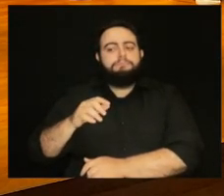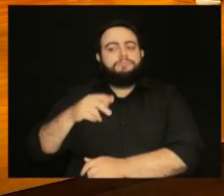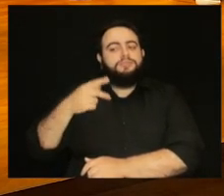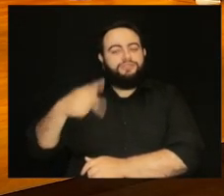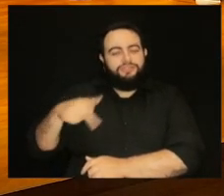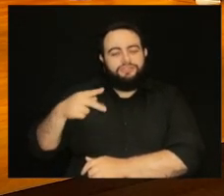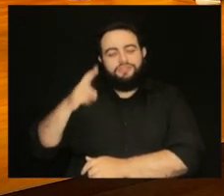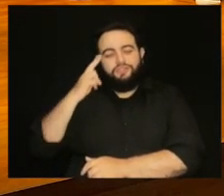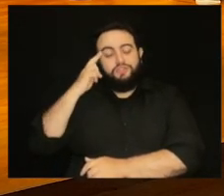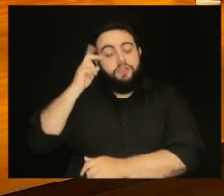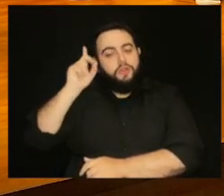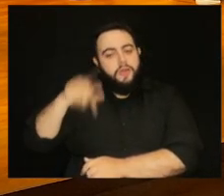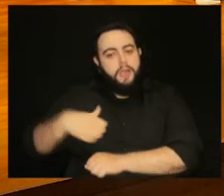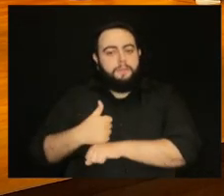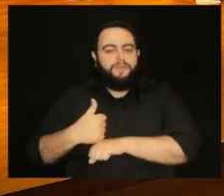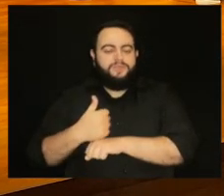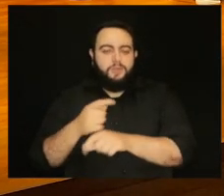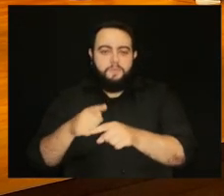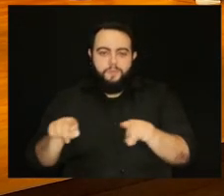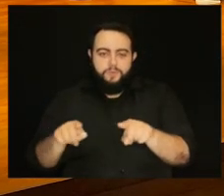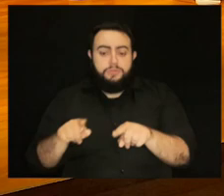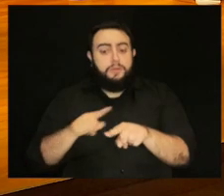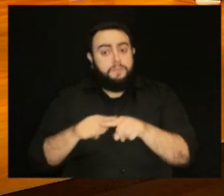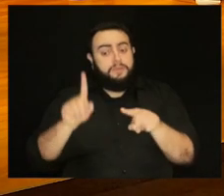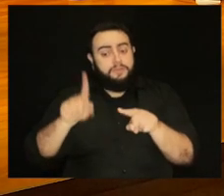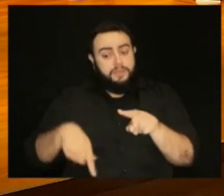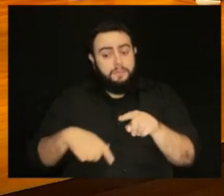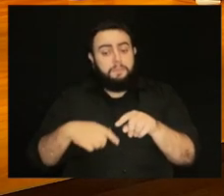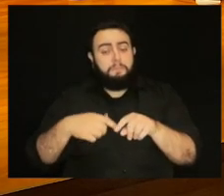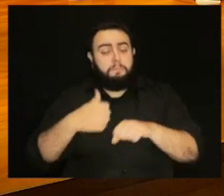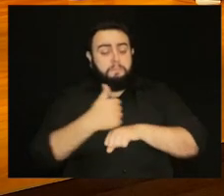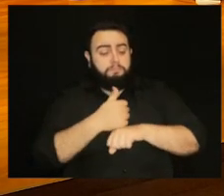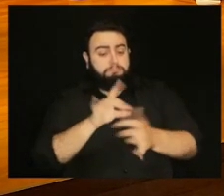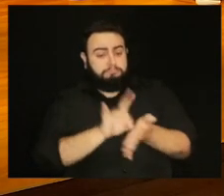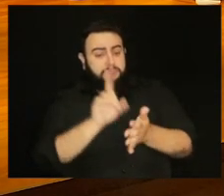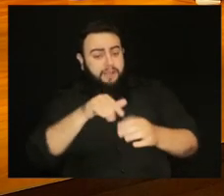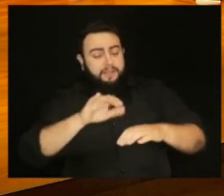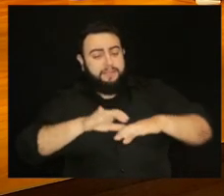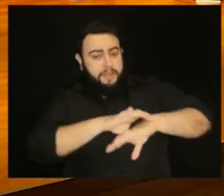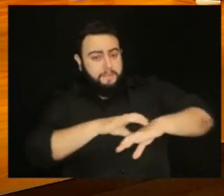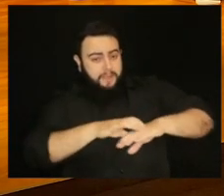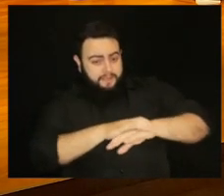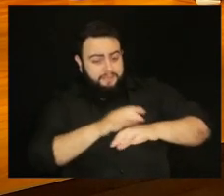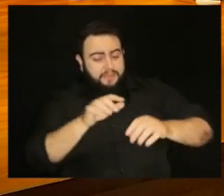América como muitos dos imigrantes italianos vieram nesse começo do século XX. É diferente